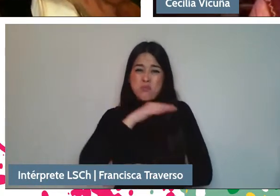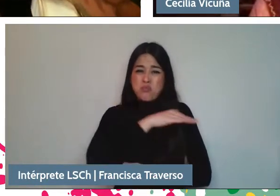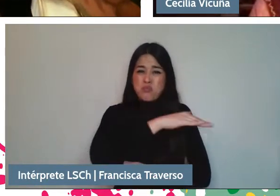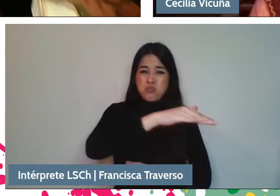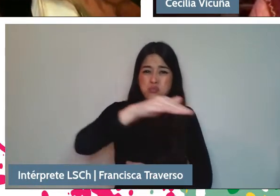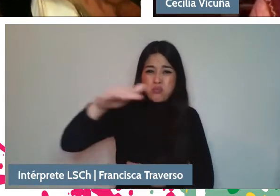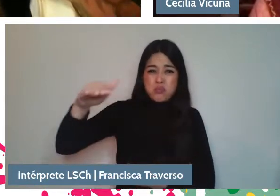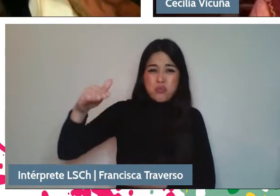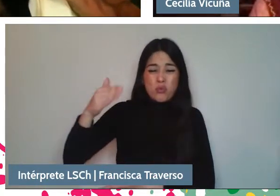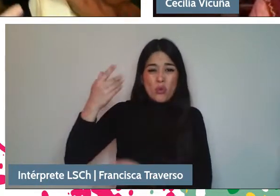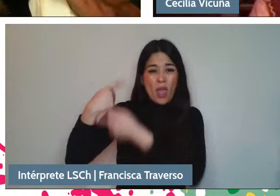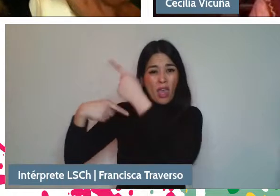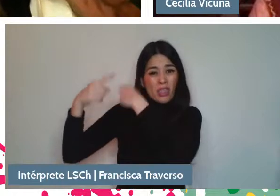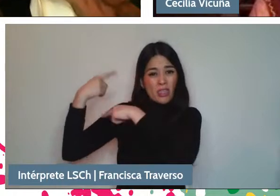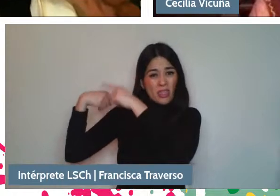Da la impresión cuando uno te escucha hablar.